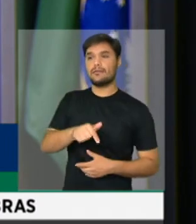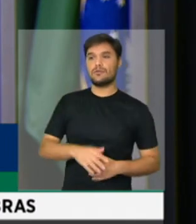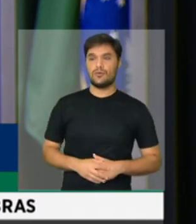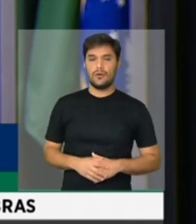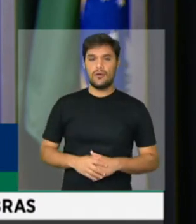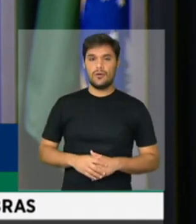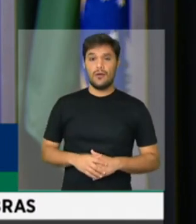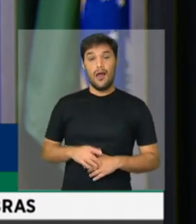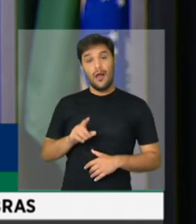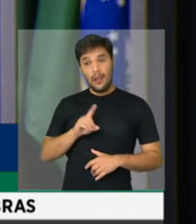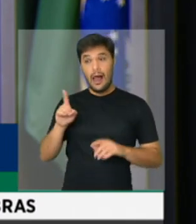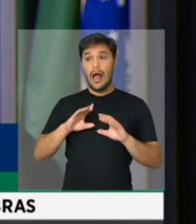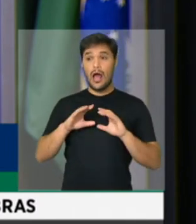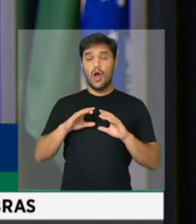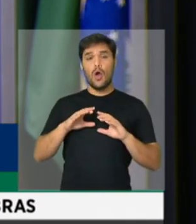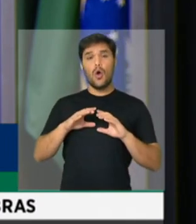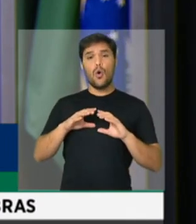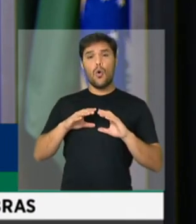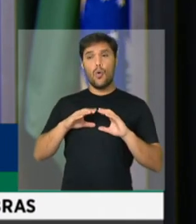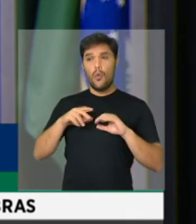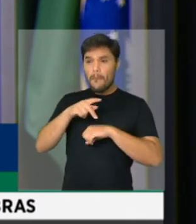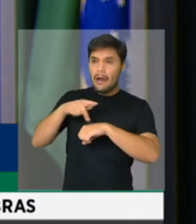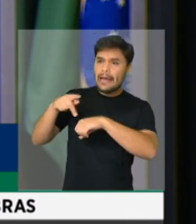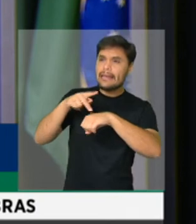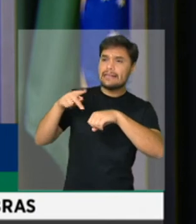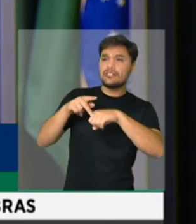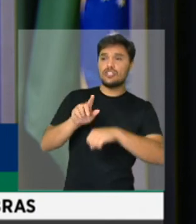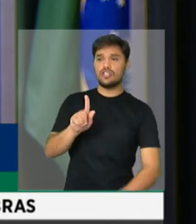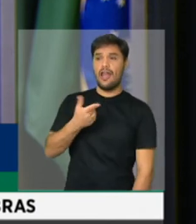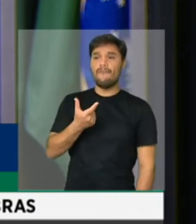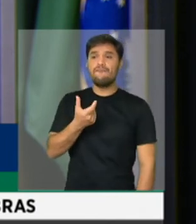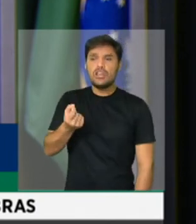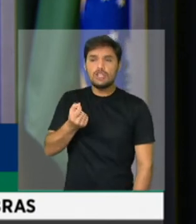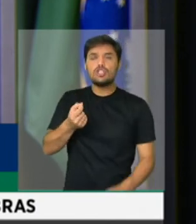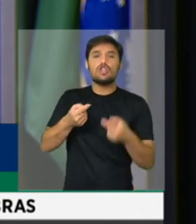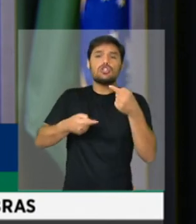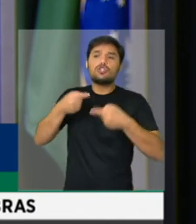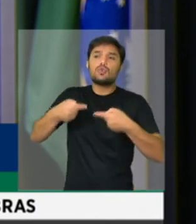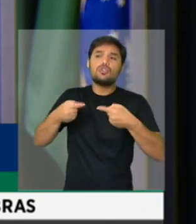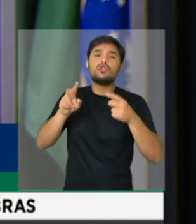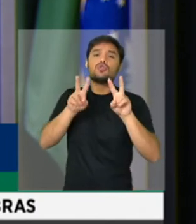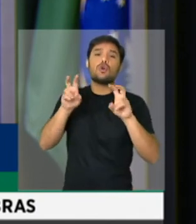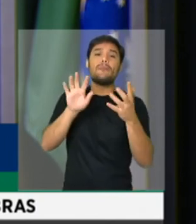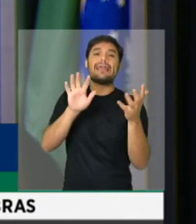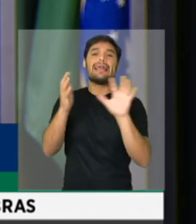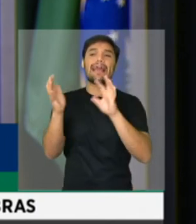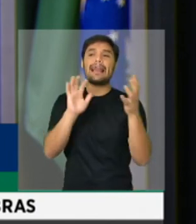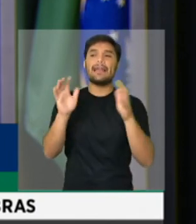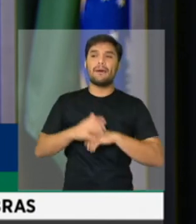PASSADO. AQUI... RESSALTO MUITO BEM. NÓS ESTAMOS LUTANDO NA EXPRESSÃO DA ENERGIA RENOVÁVEL, NA EXPANSÃO DA ENERGIA LIMPA. O MUNDO ESTÁ ABRAÇADO COM ESSE